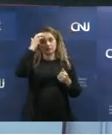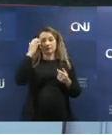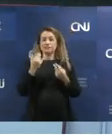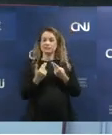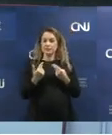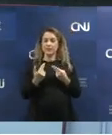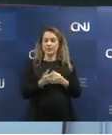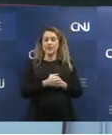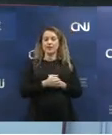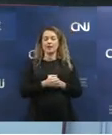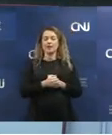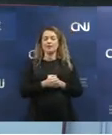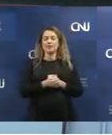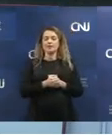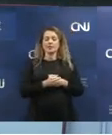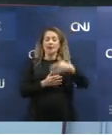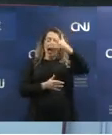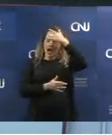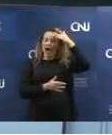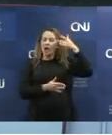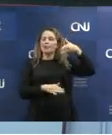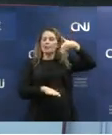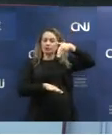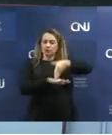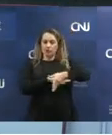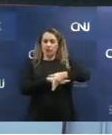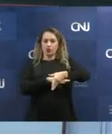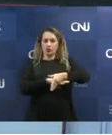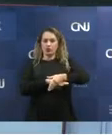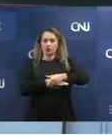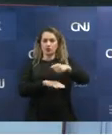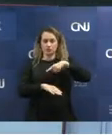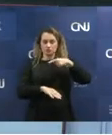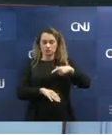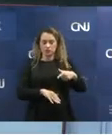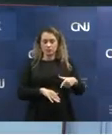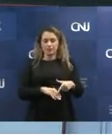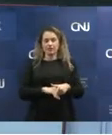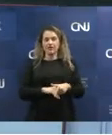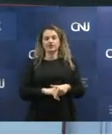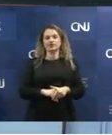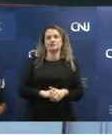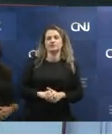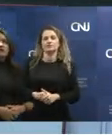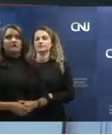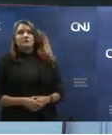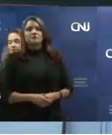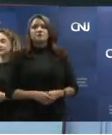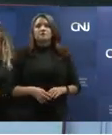o magistrado não se desenvolveu de dar um mínimo